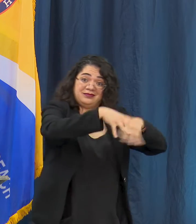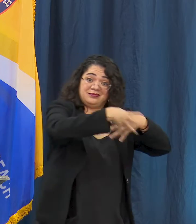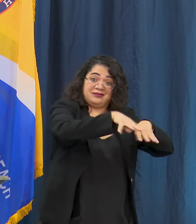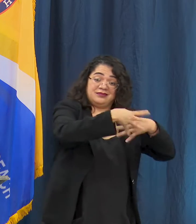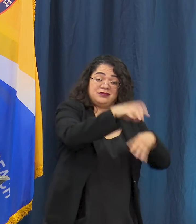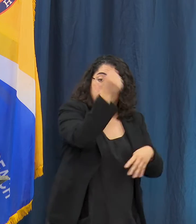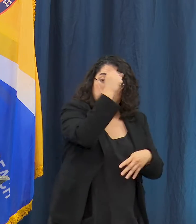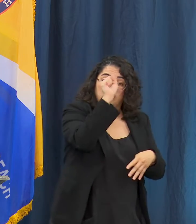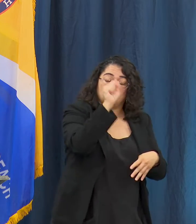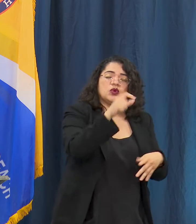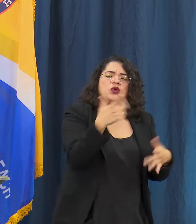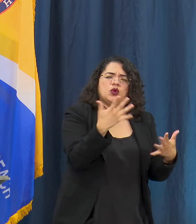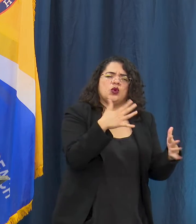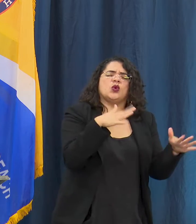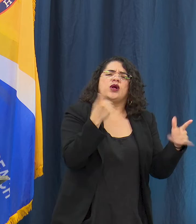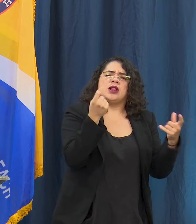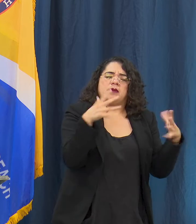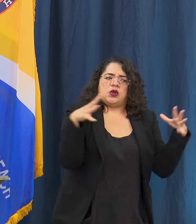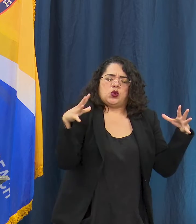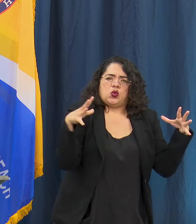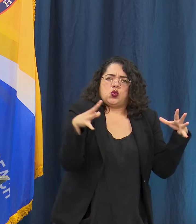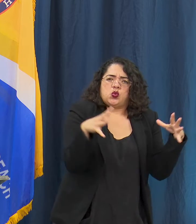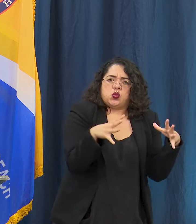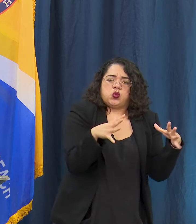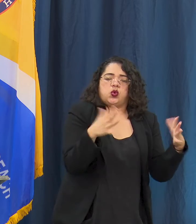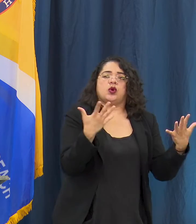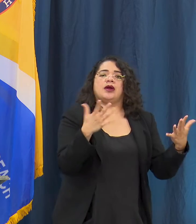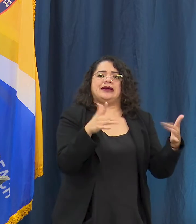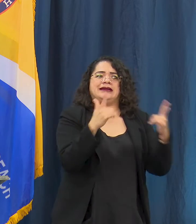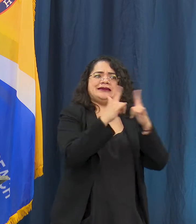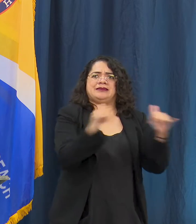sunday varias personas juntas an mismo tiempo y las personas a nice a no como